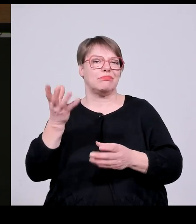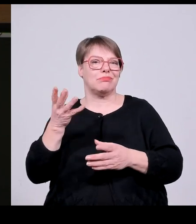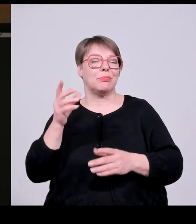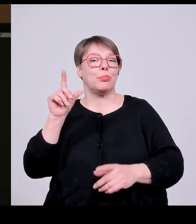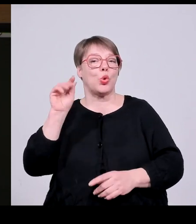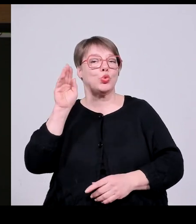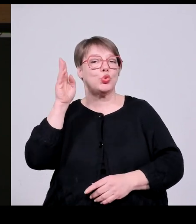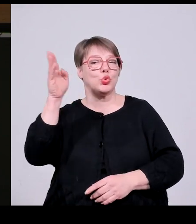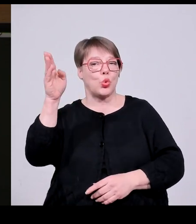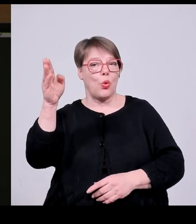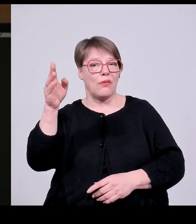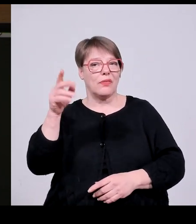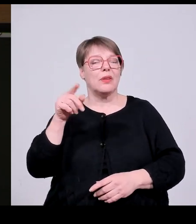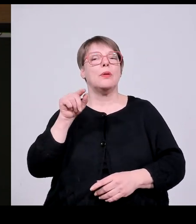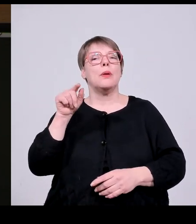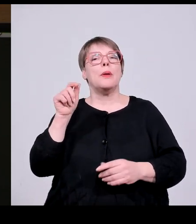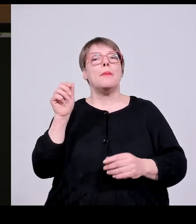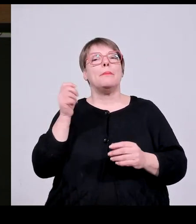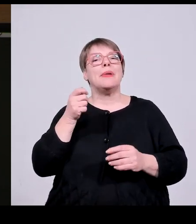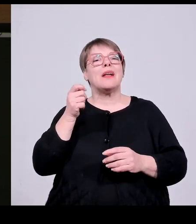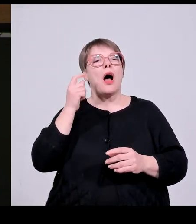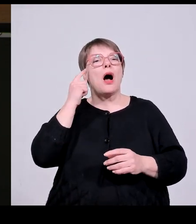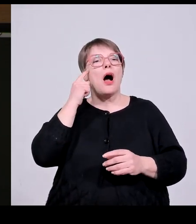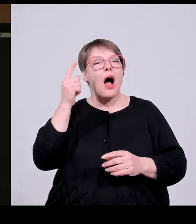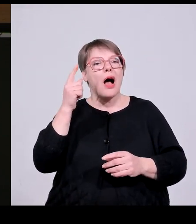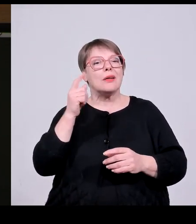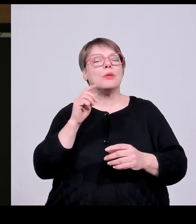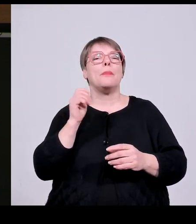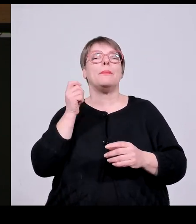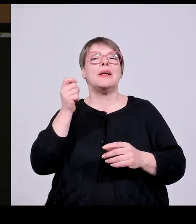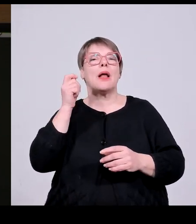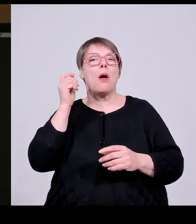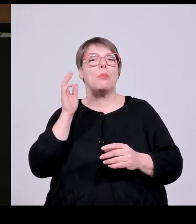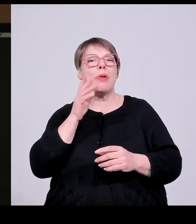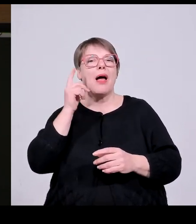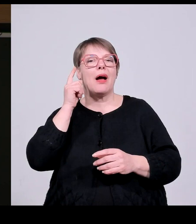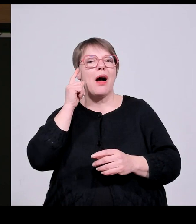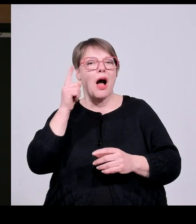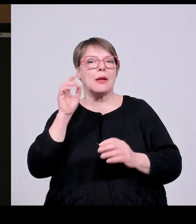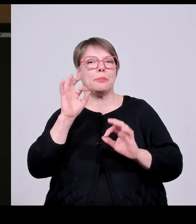Das ist ein wichtiger Erfolg bei der Absicherung einer sozialen Wohnungspolitik und ich